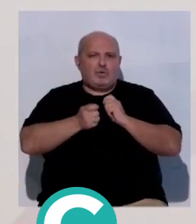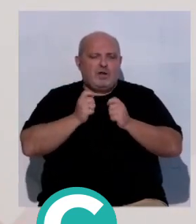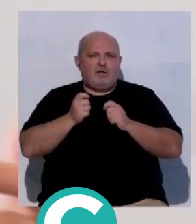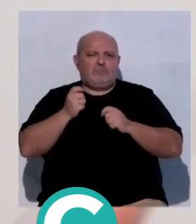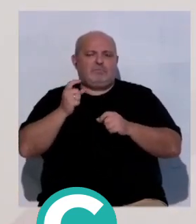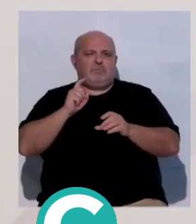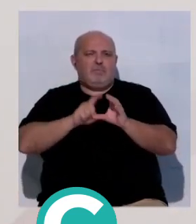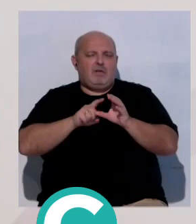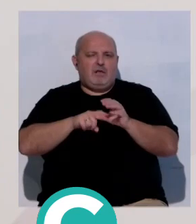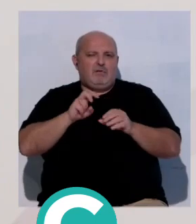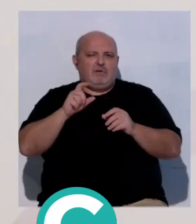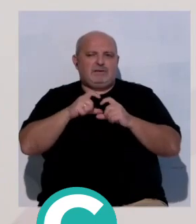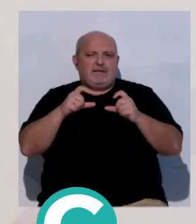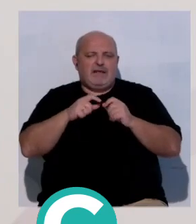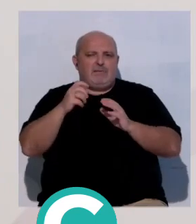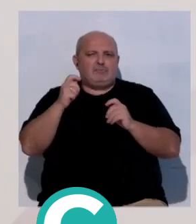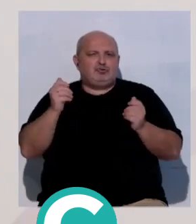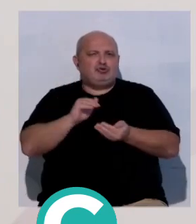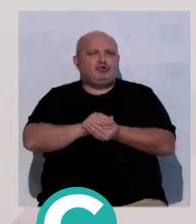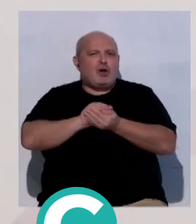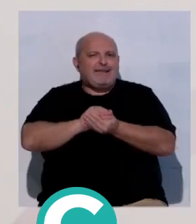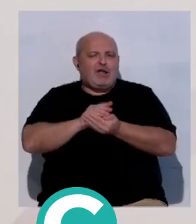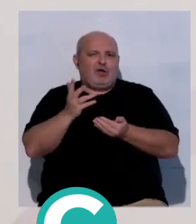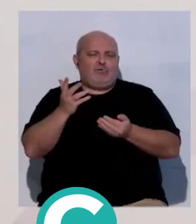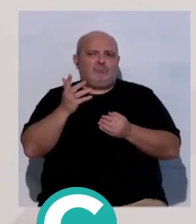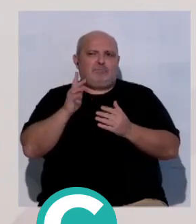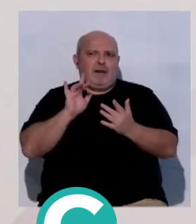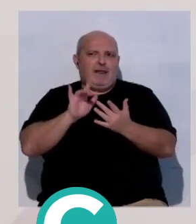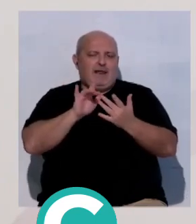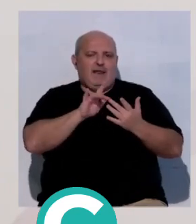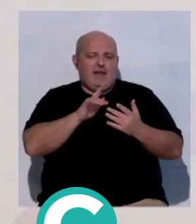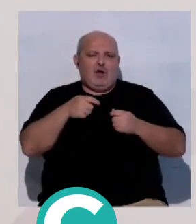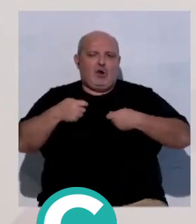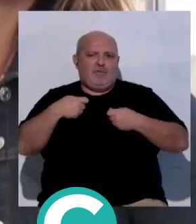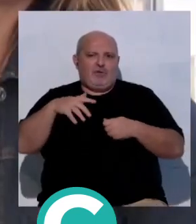tarjetas promocionales y sorteos para mantener a los ciudadanos conectados con el comercio local